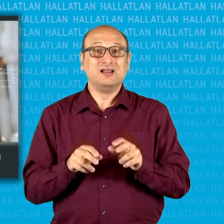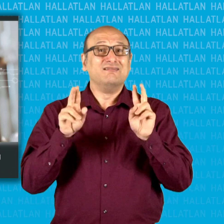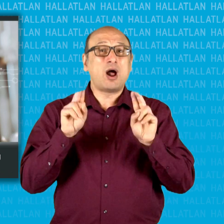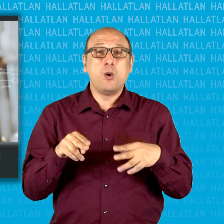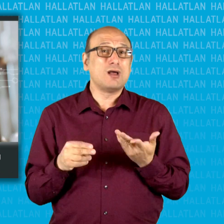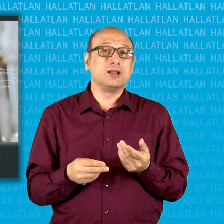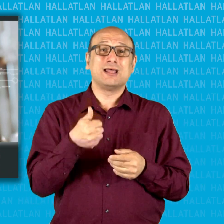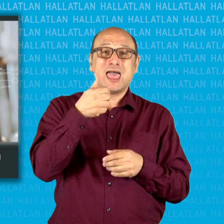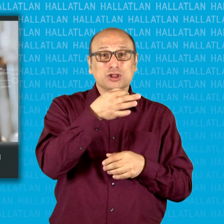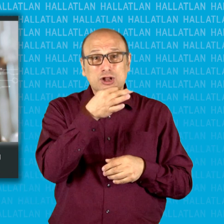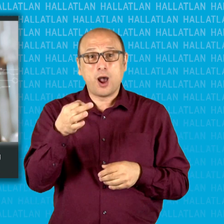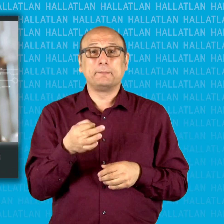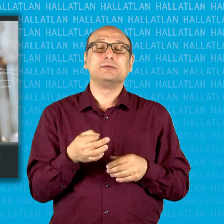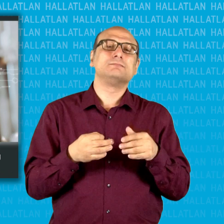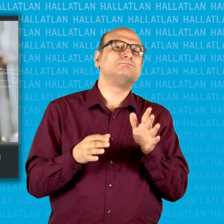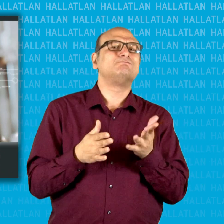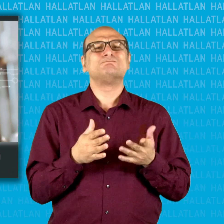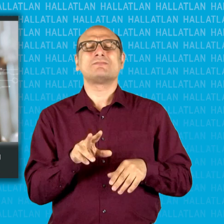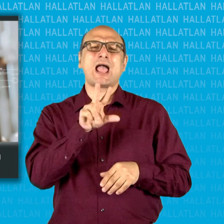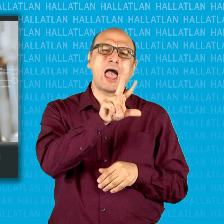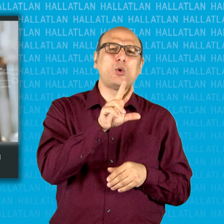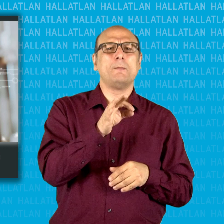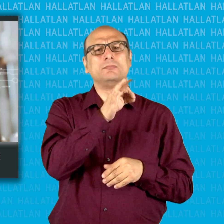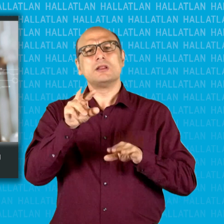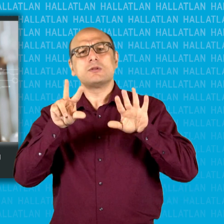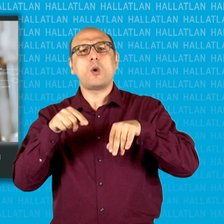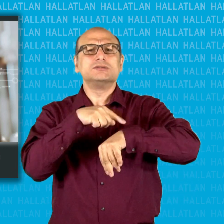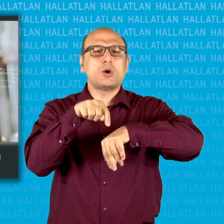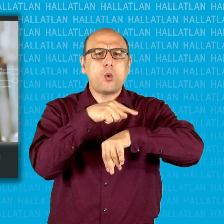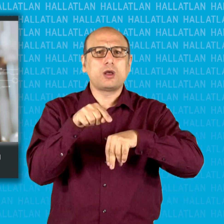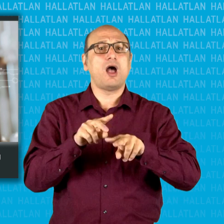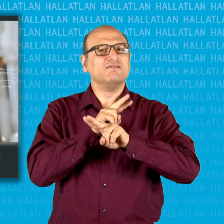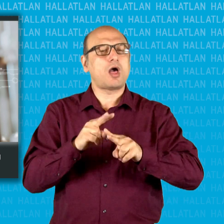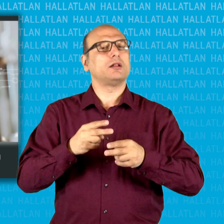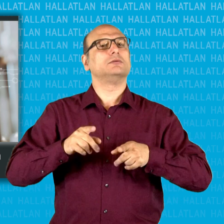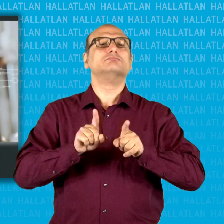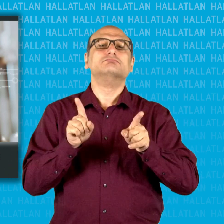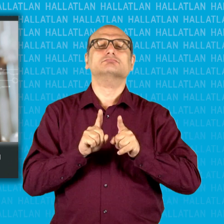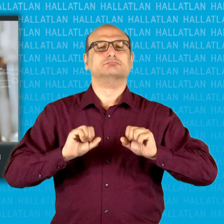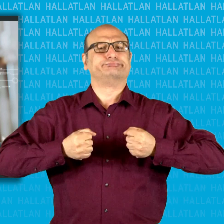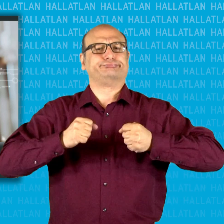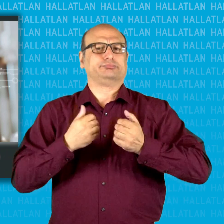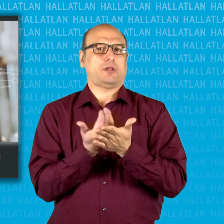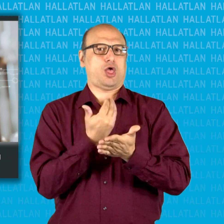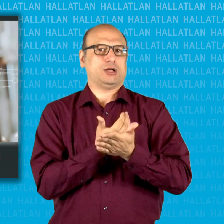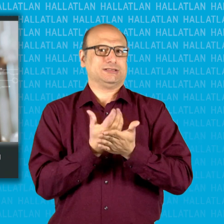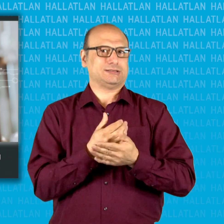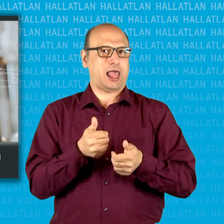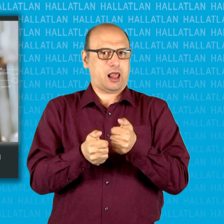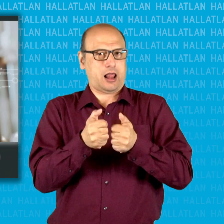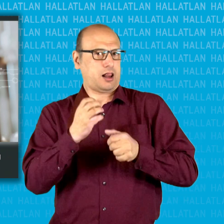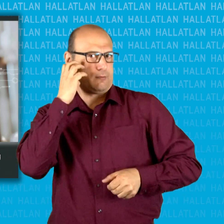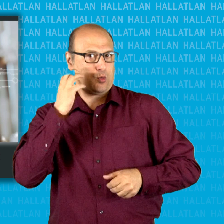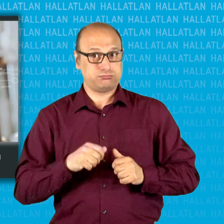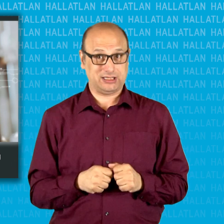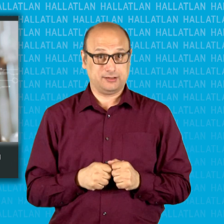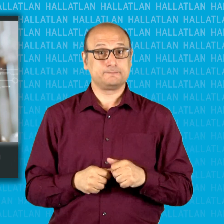hogy közel kétharmaduk maximum napi 3-8 órán keresztül használja aktívan a telefonját.